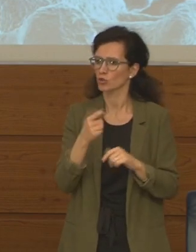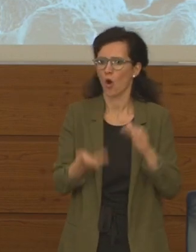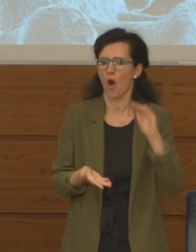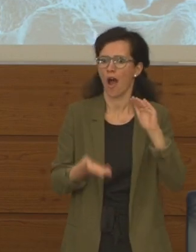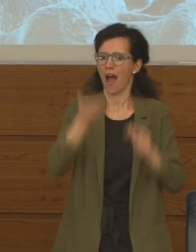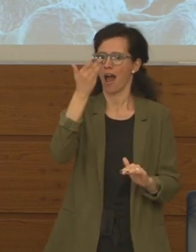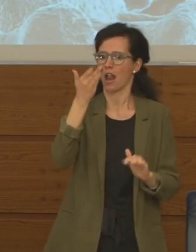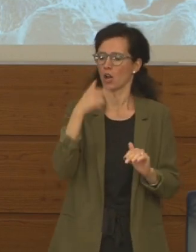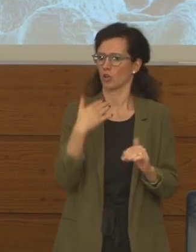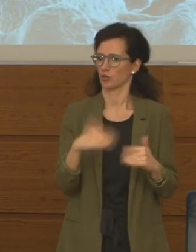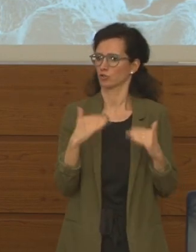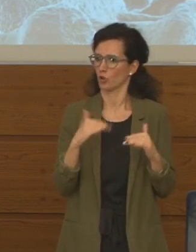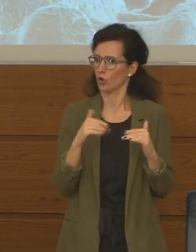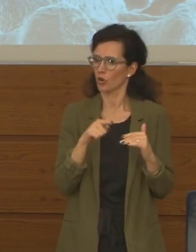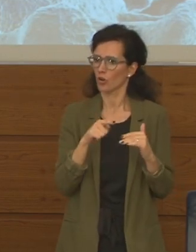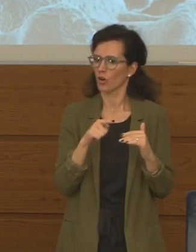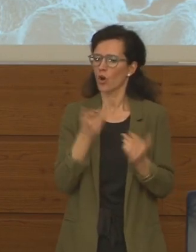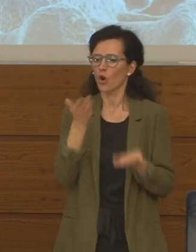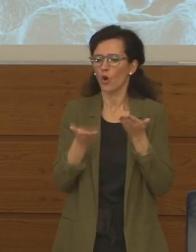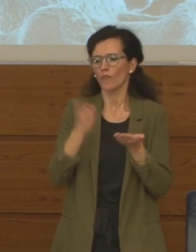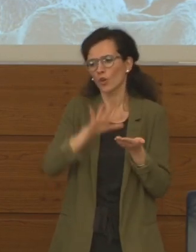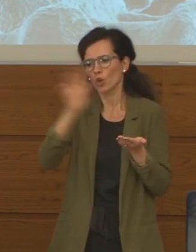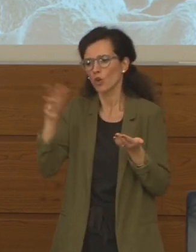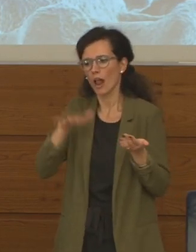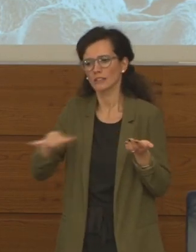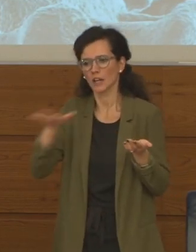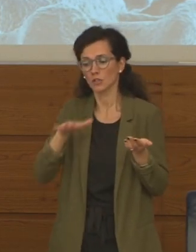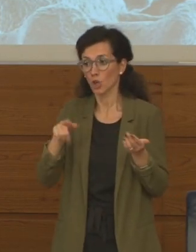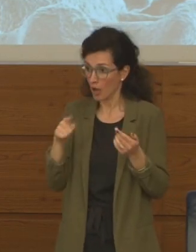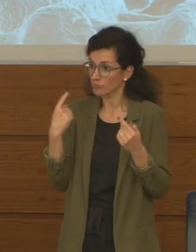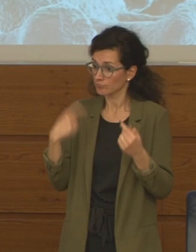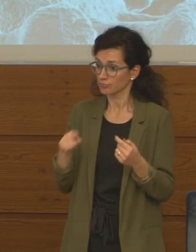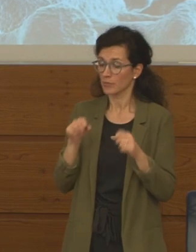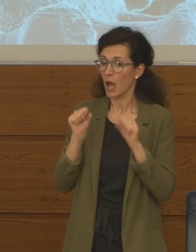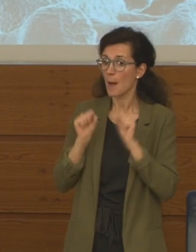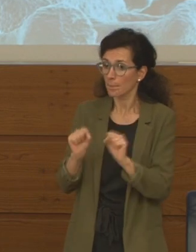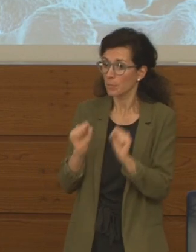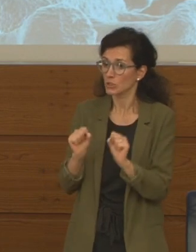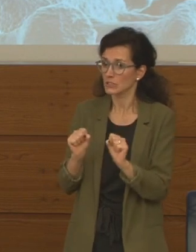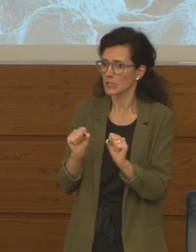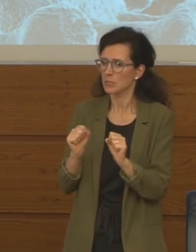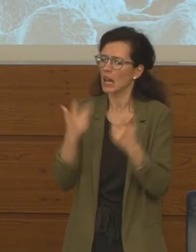più alti rispetto ad altre zone. È possibile che si conviveva già con il